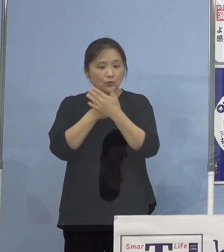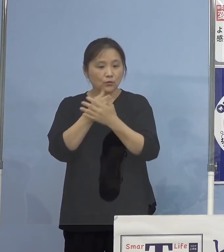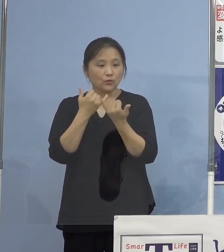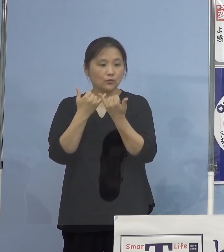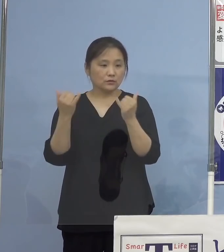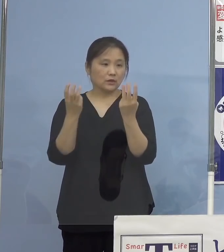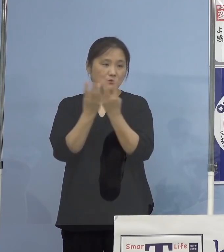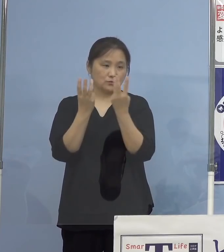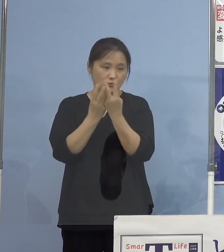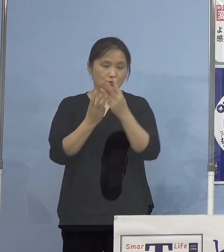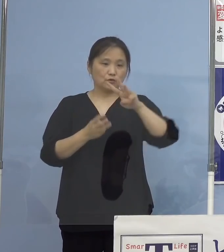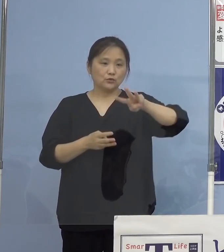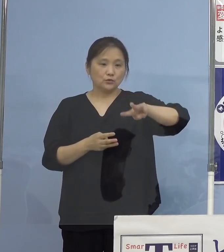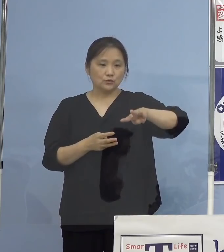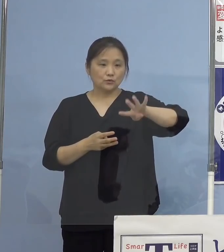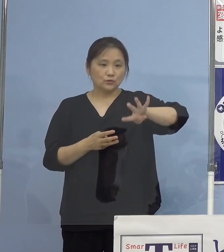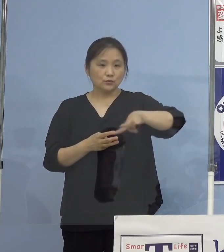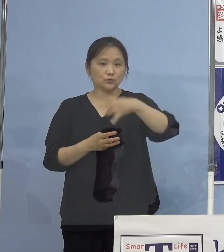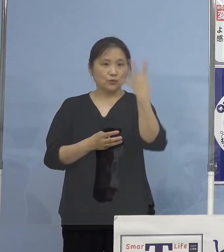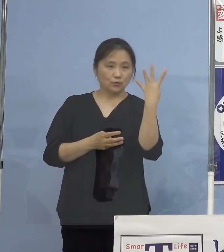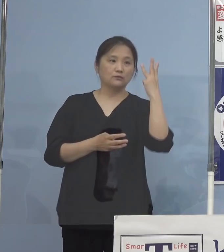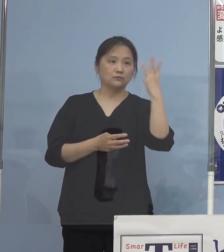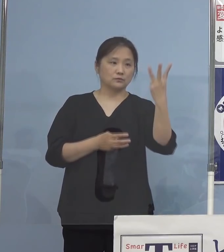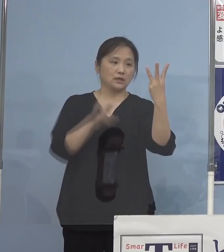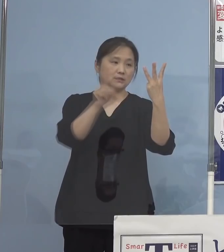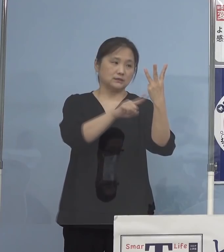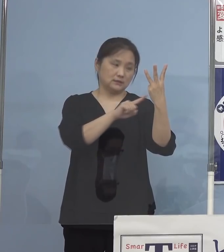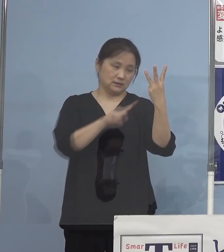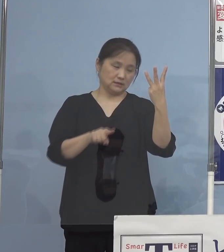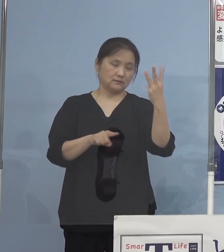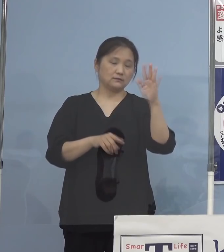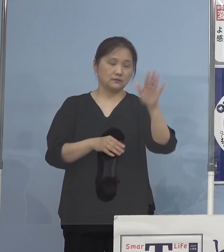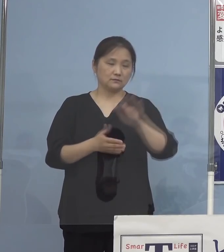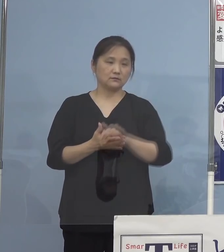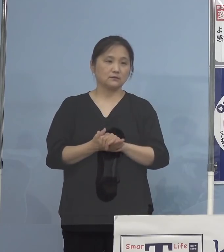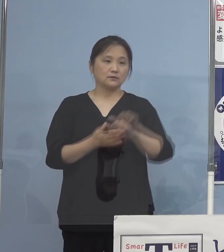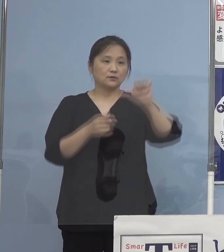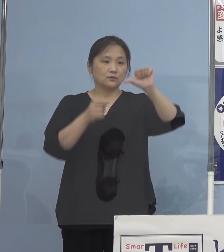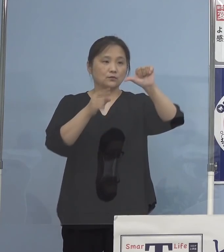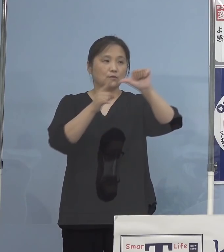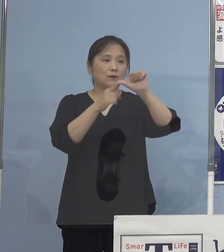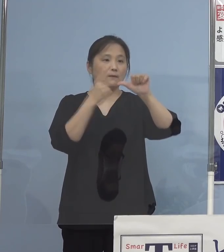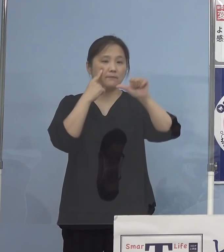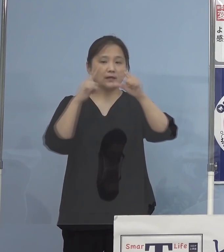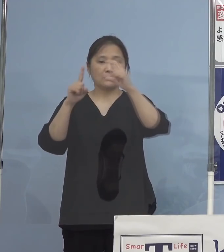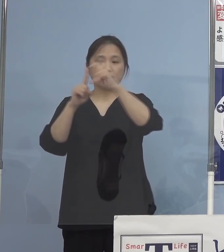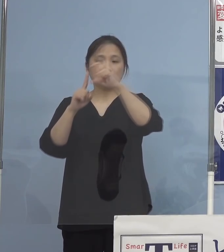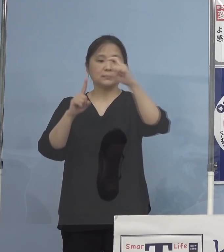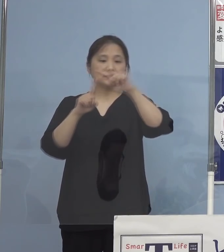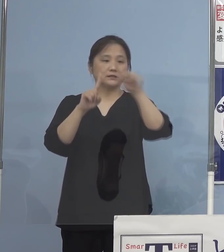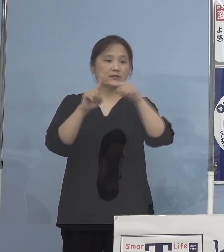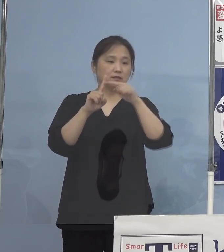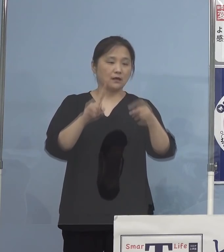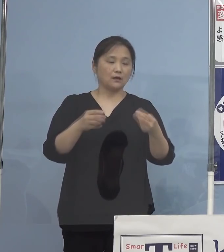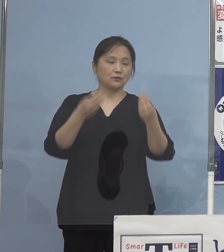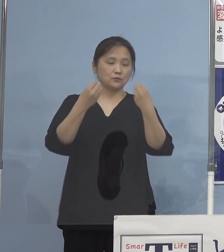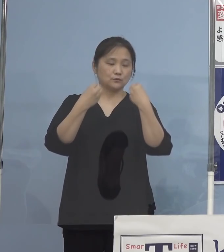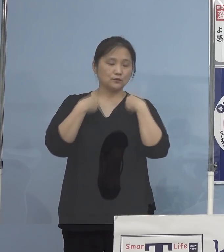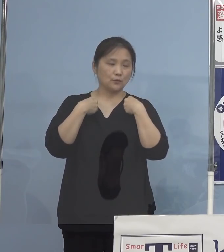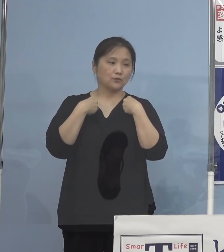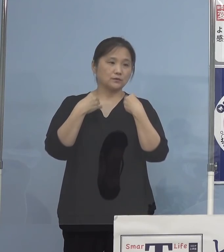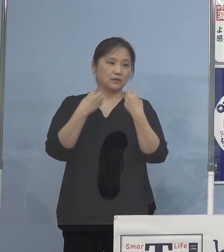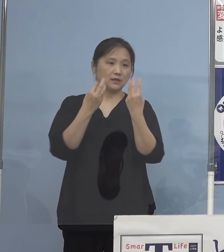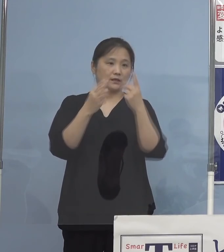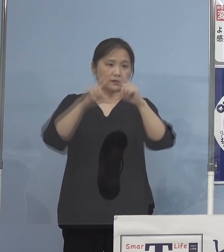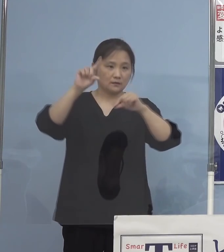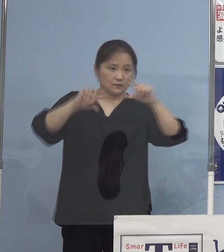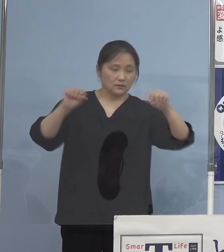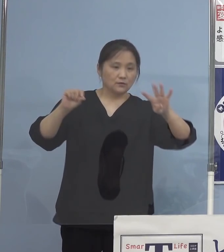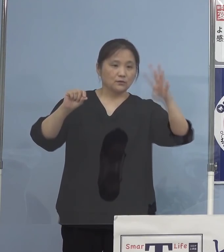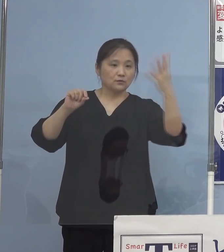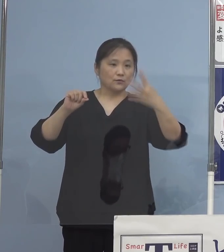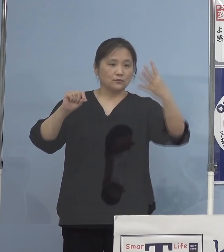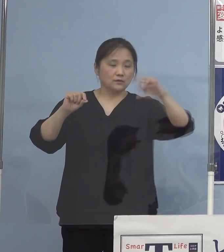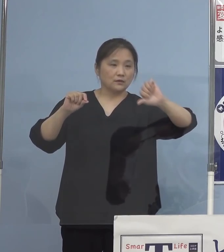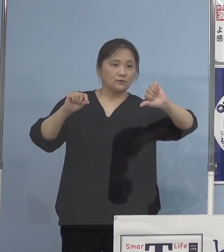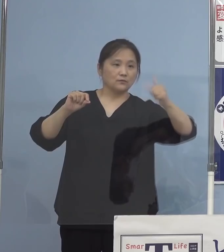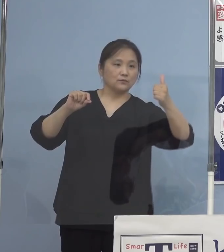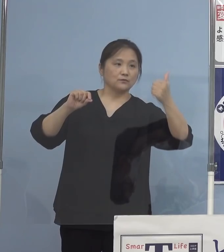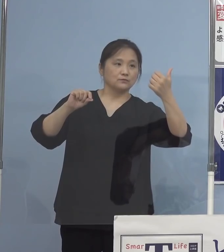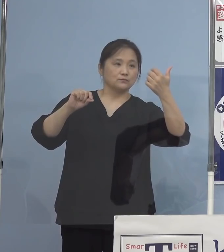403人となります 5番目の指標PCR陽性率、4,059分の301